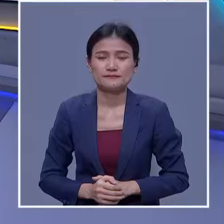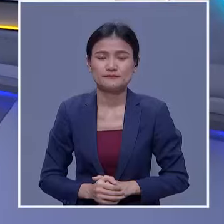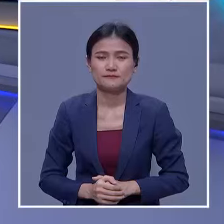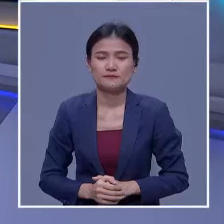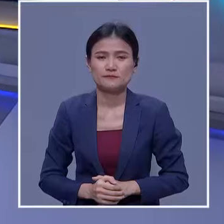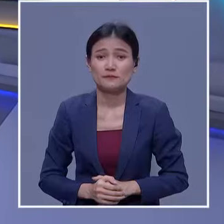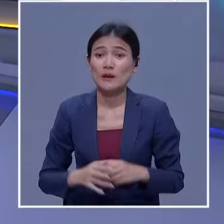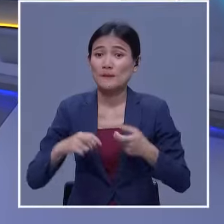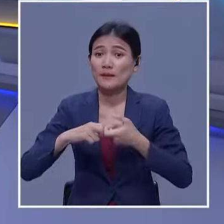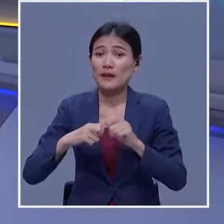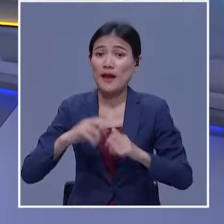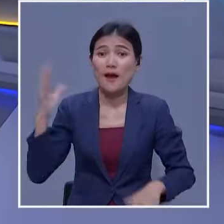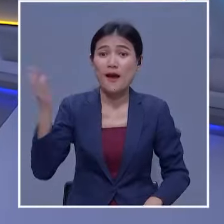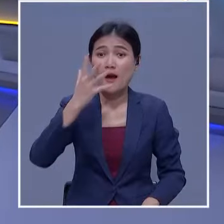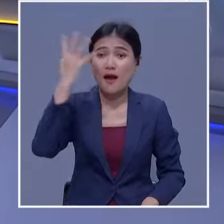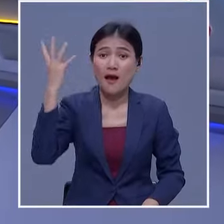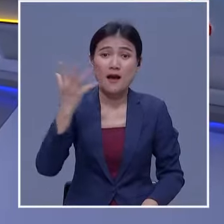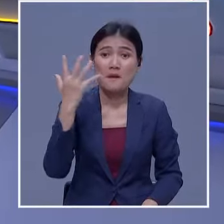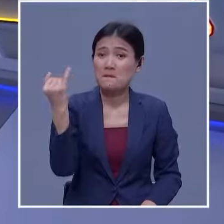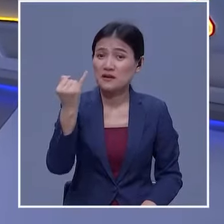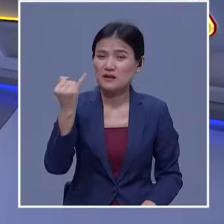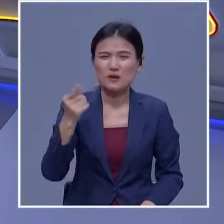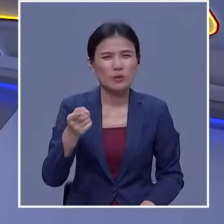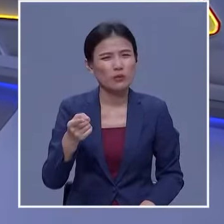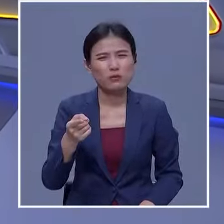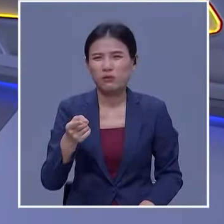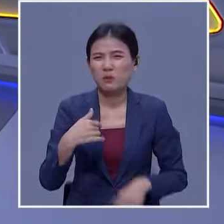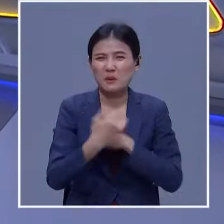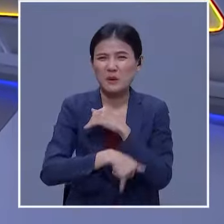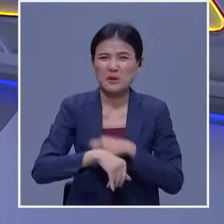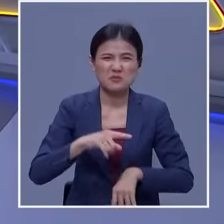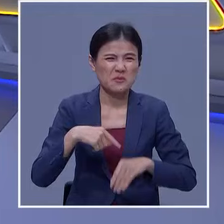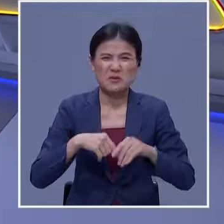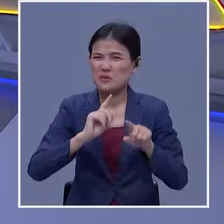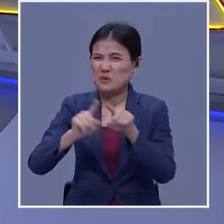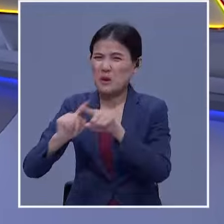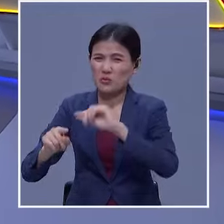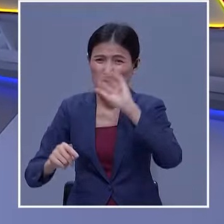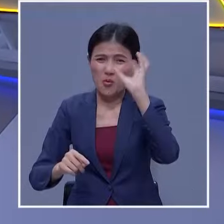บอกว่าปัญหามลพิษนั้นเป็นปัญหาที่เกิด ขึ้นในหลายประเทศทั่วโลกเลยนะคะแต่ที่ดู